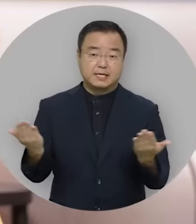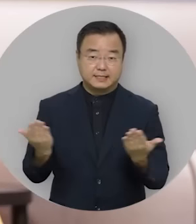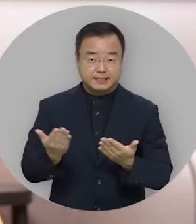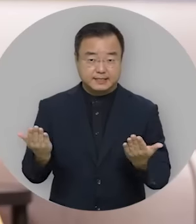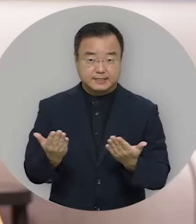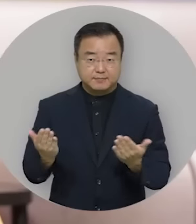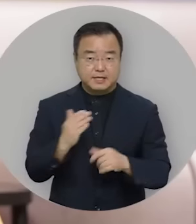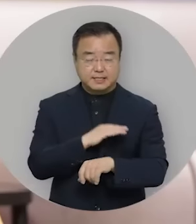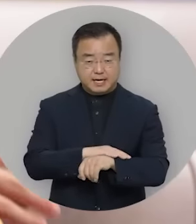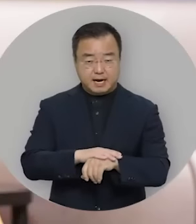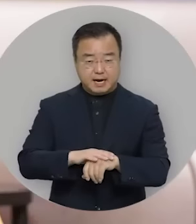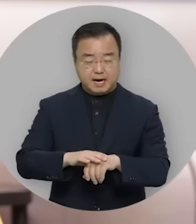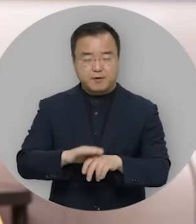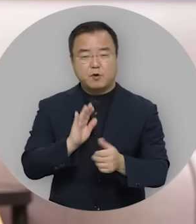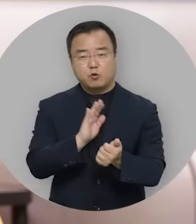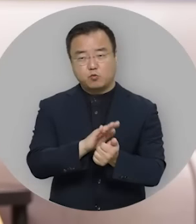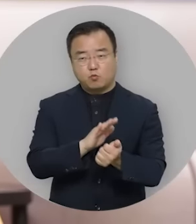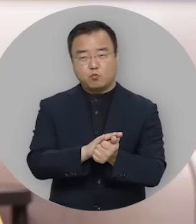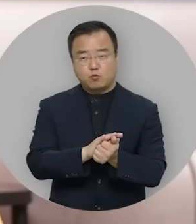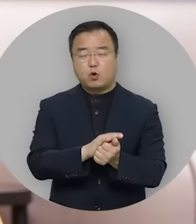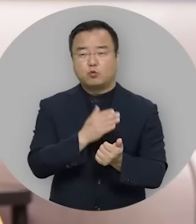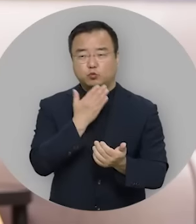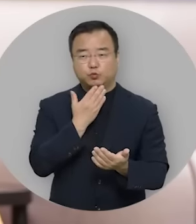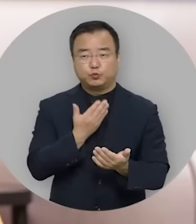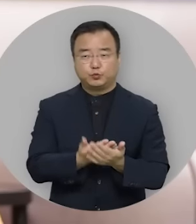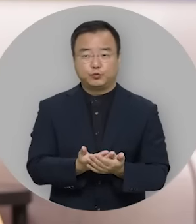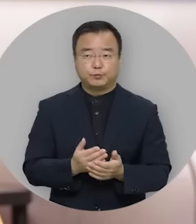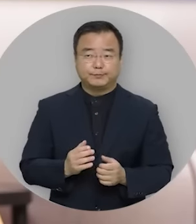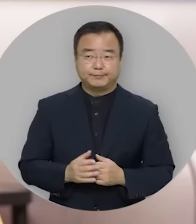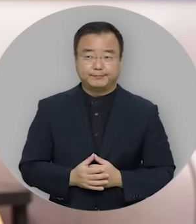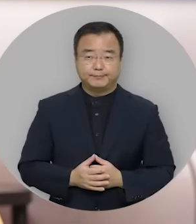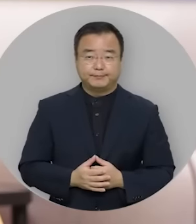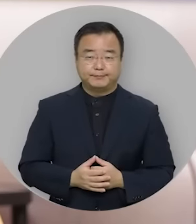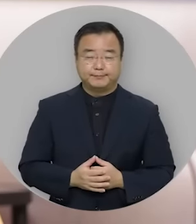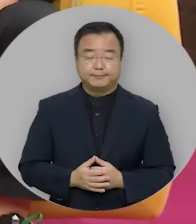잘 유도해 주는 것이 정말 중요하다고 생각합니다. 맞습니다.